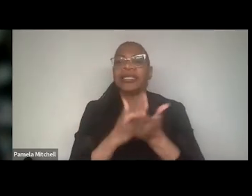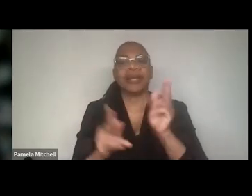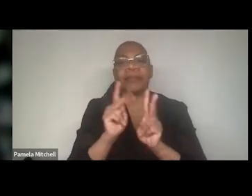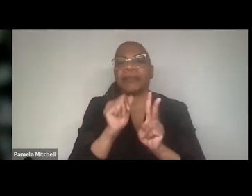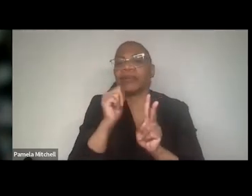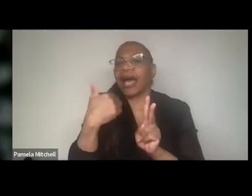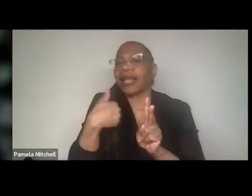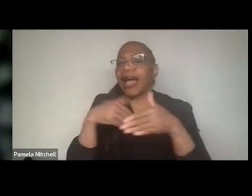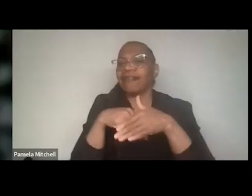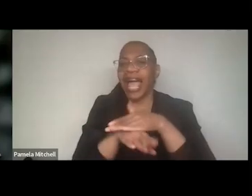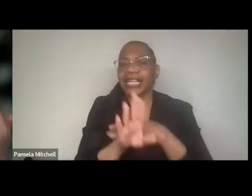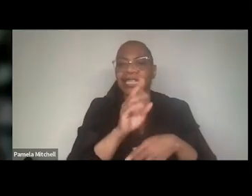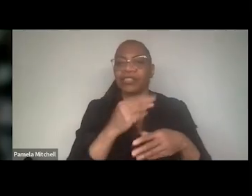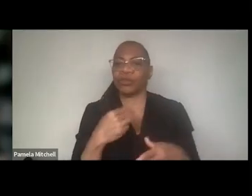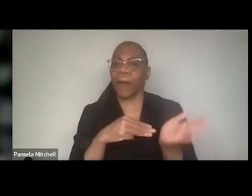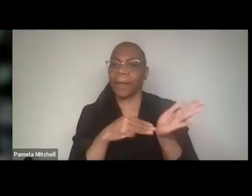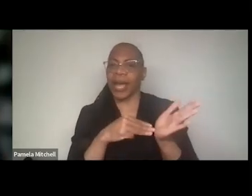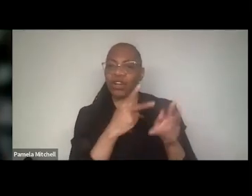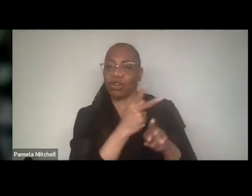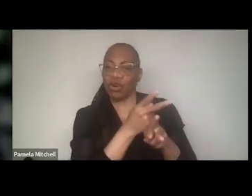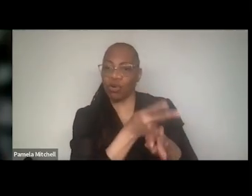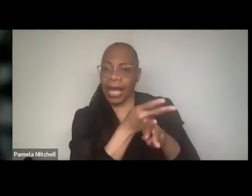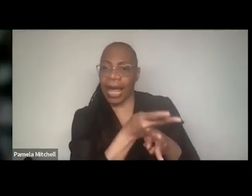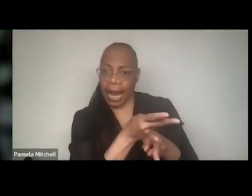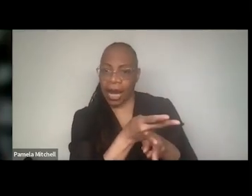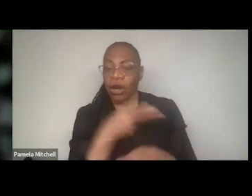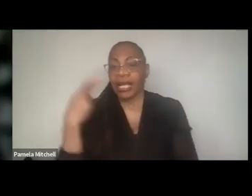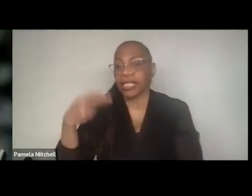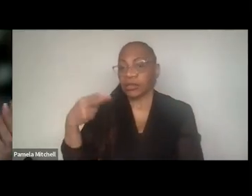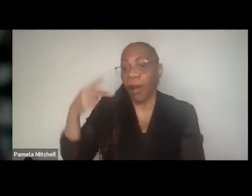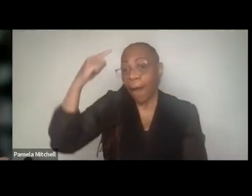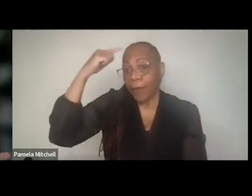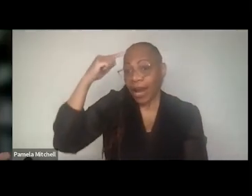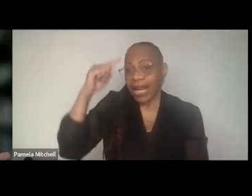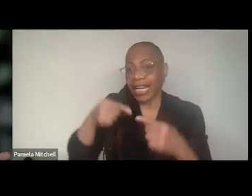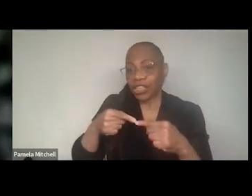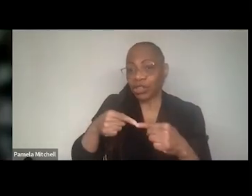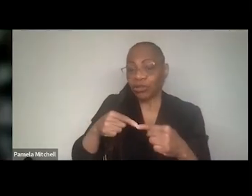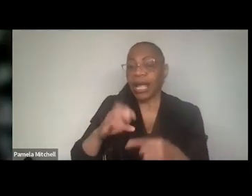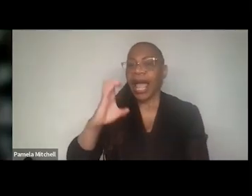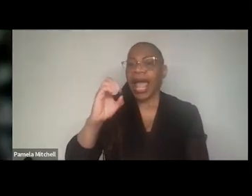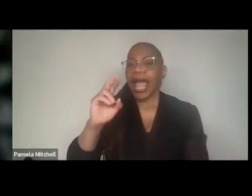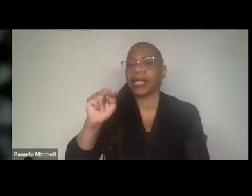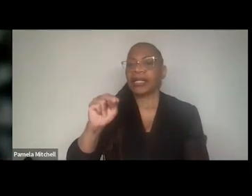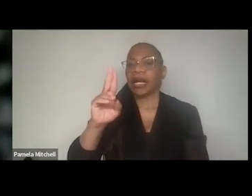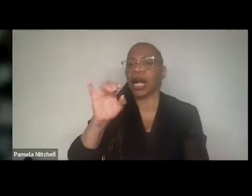por una variedad de razones. Históricamente, las lesiones cerebrales y las conmociones, especialmente las lesiones cerebrales leves, no se documentaban.